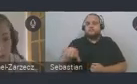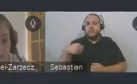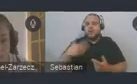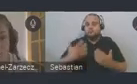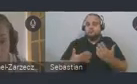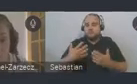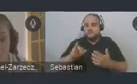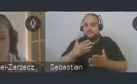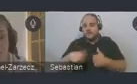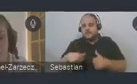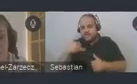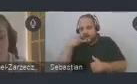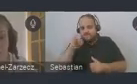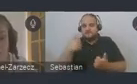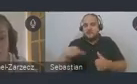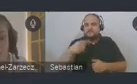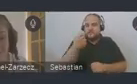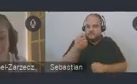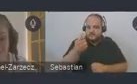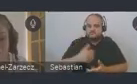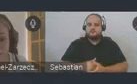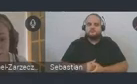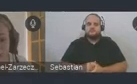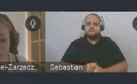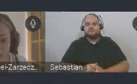"Brak urządzeń i funduszy", czyli to wykluczenie materialne.